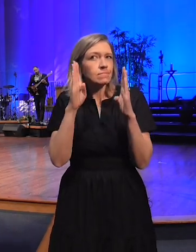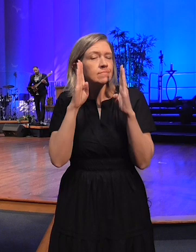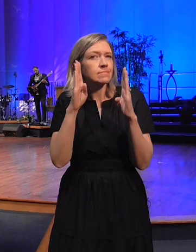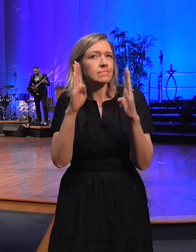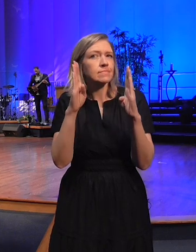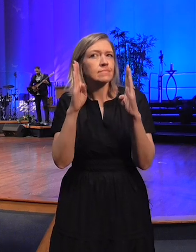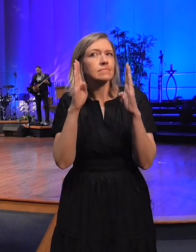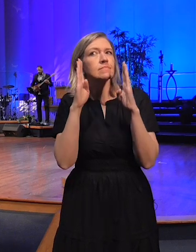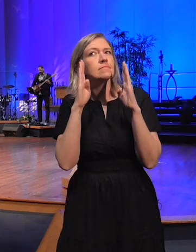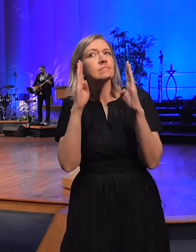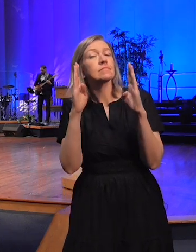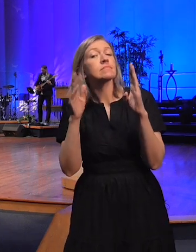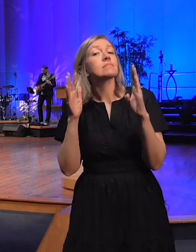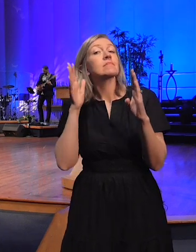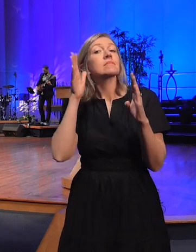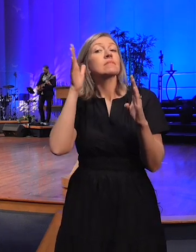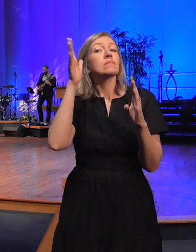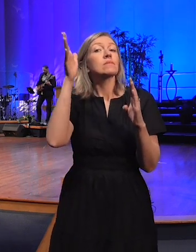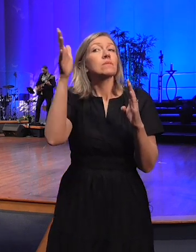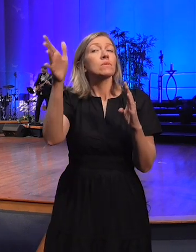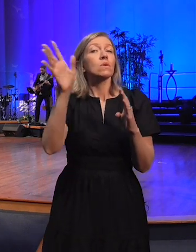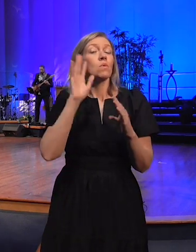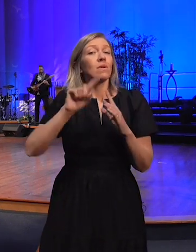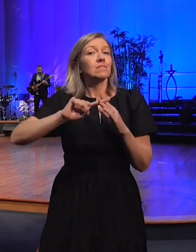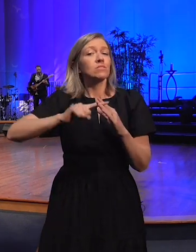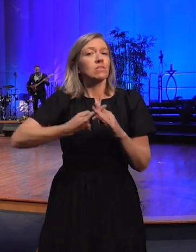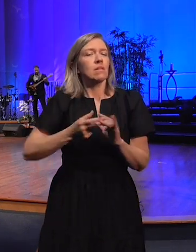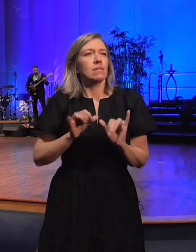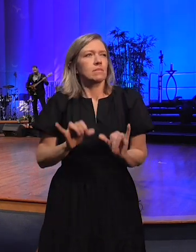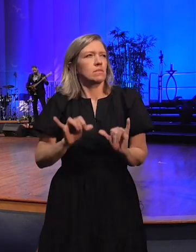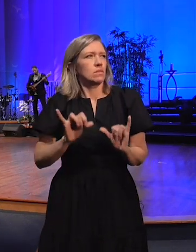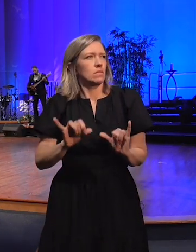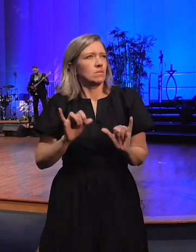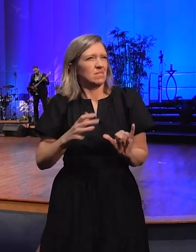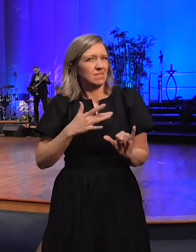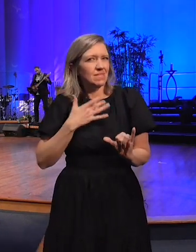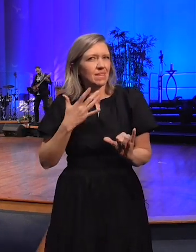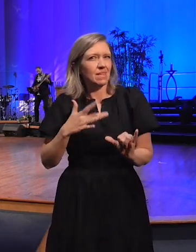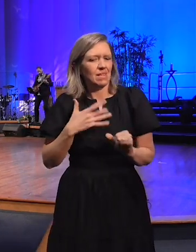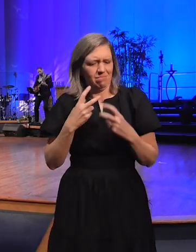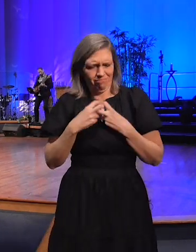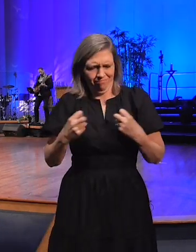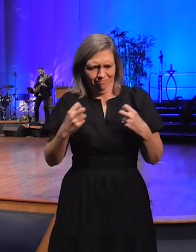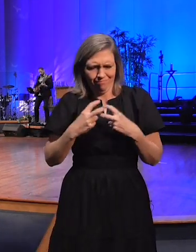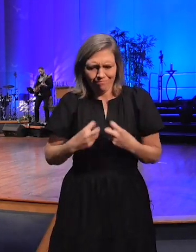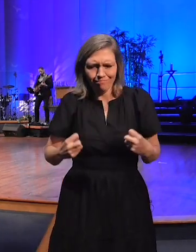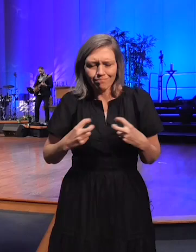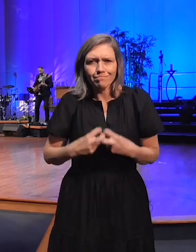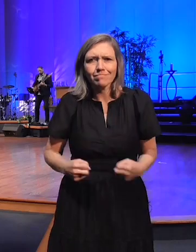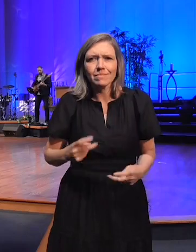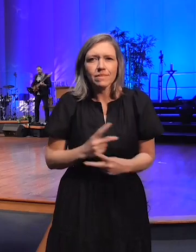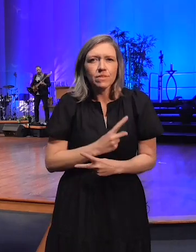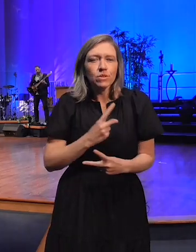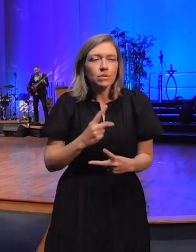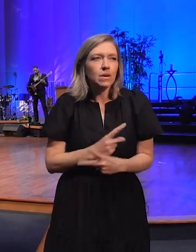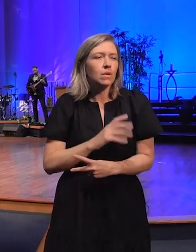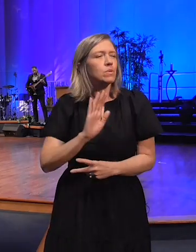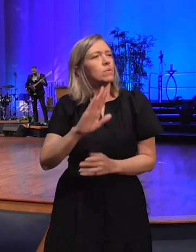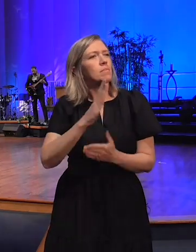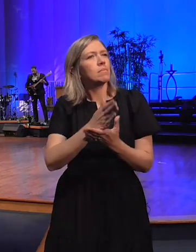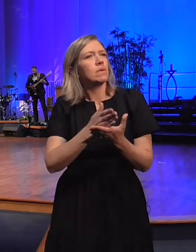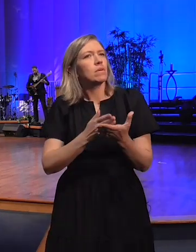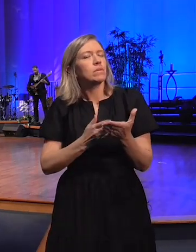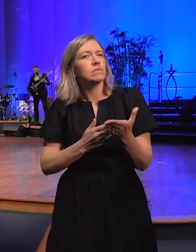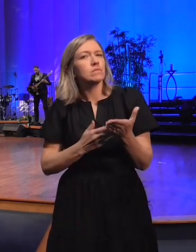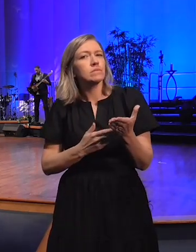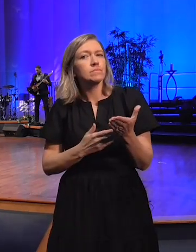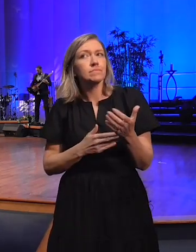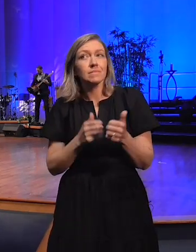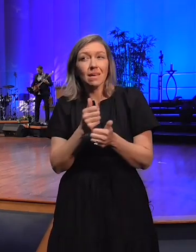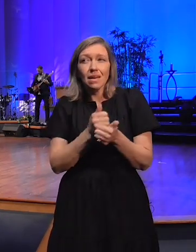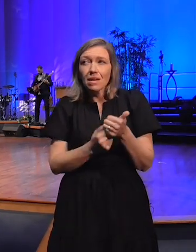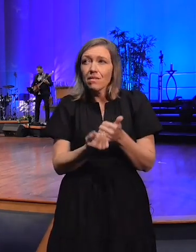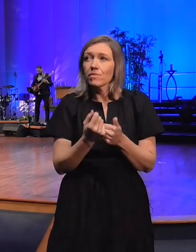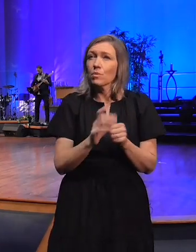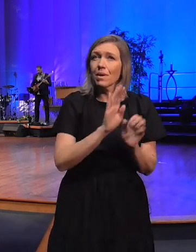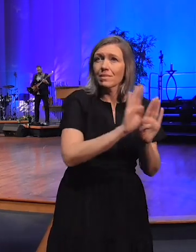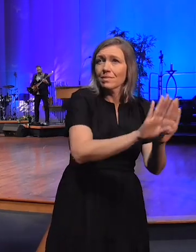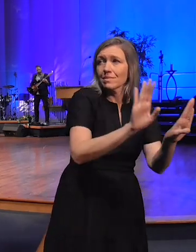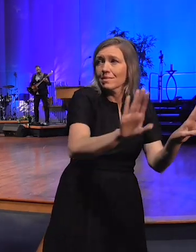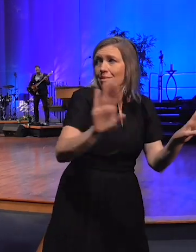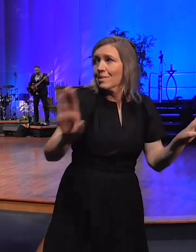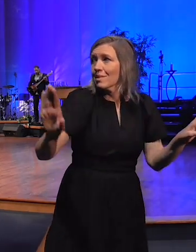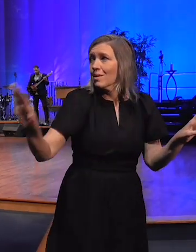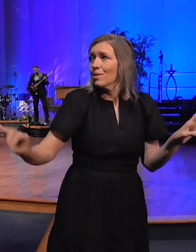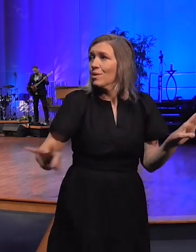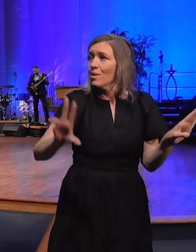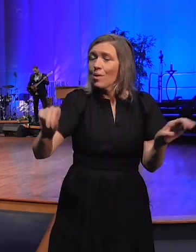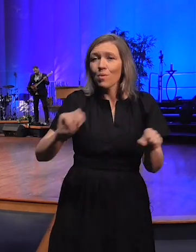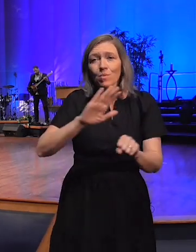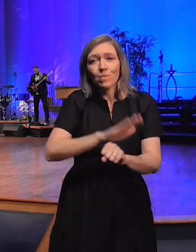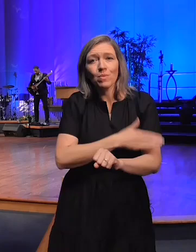y muy pronto comenzarás a descubrir tu parte, todos tocan una pieza y hay